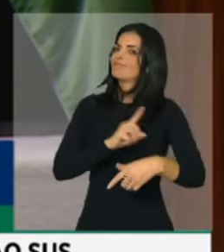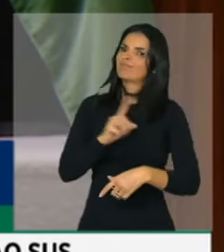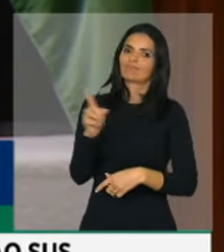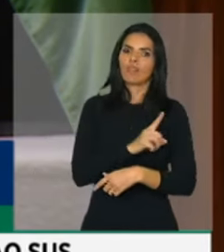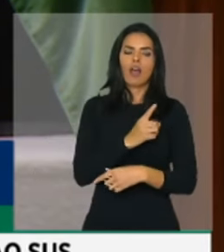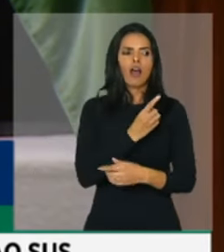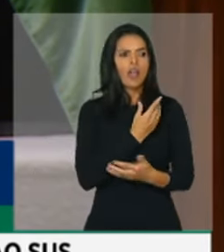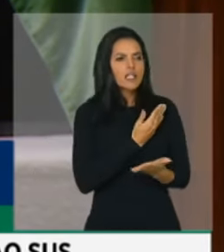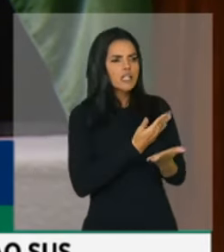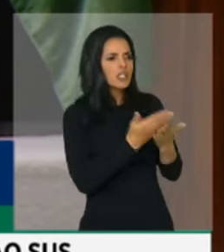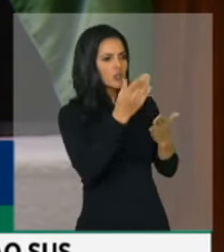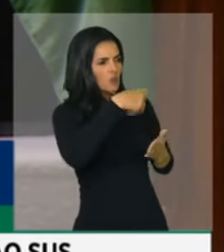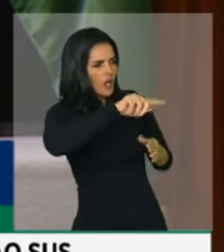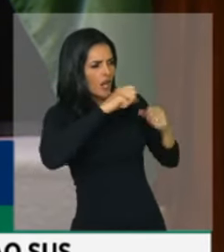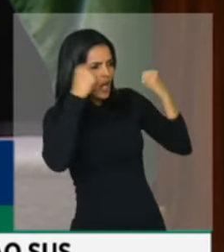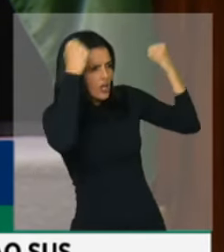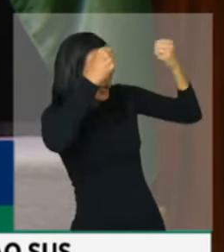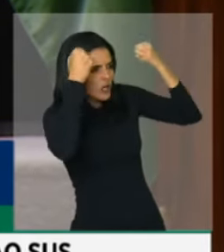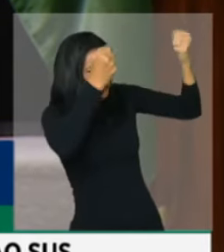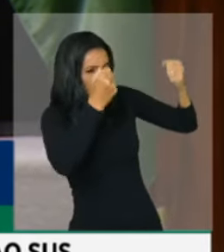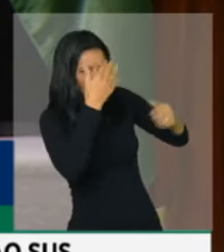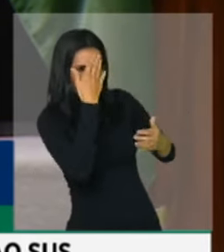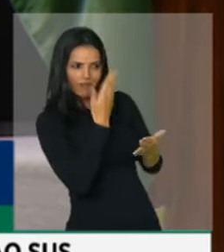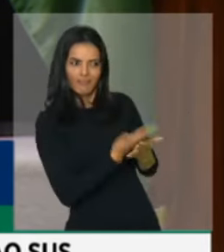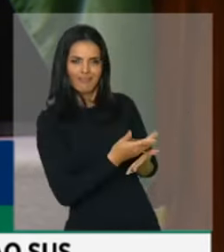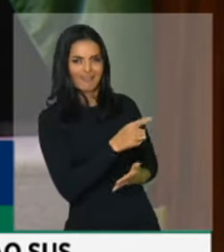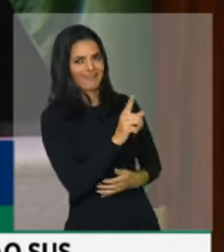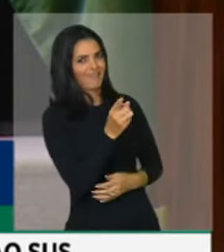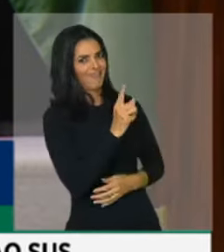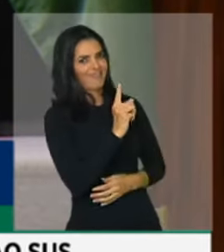TRAVADA. MAS O MOVIMENTO GANHOU FORÇA E COM A CHEGADA DO DOUTOR ULYSSES GUIMARÃES